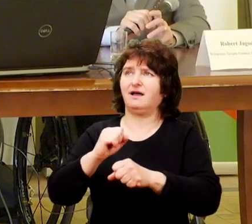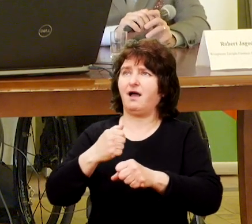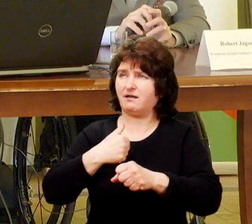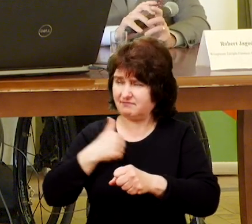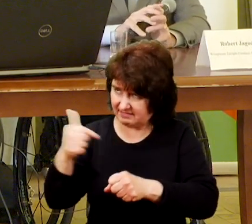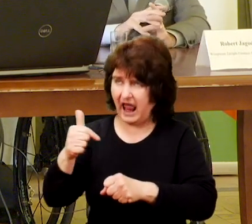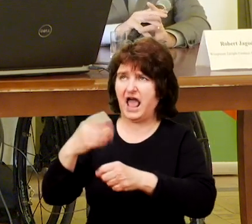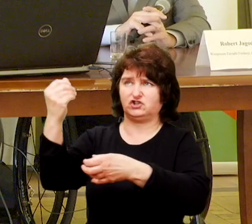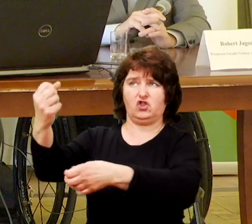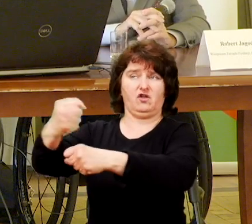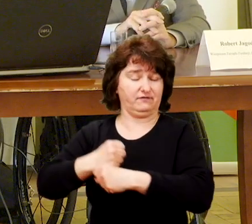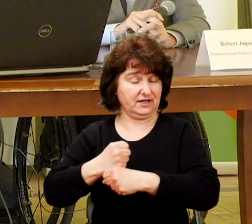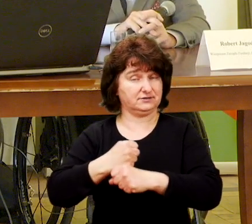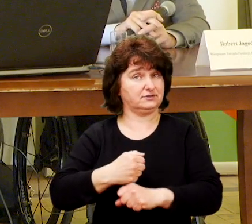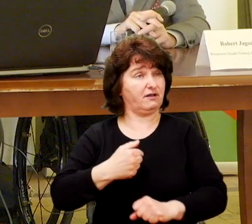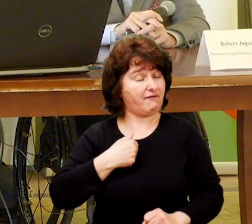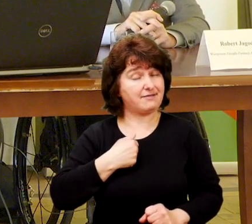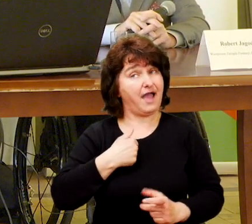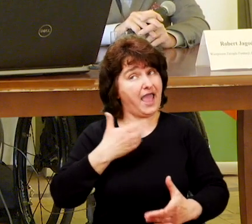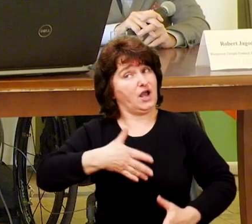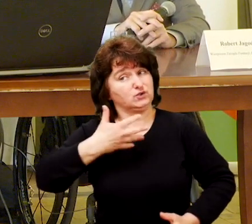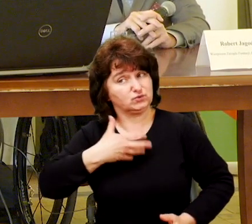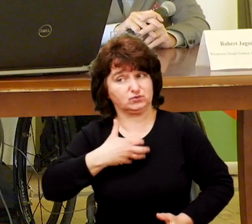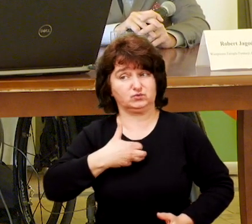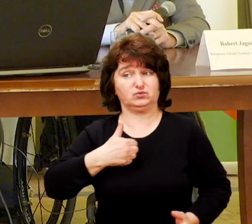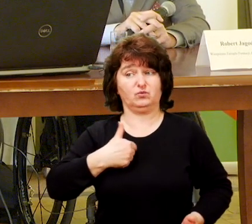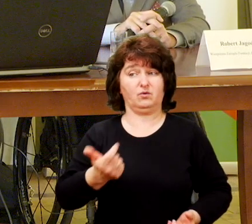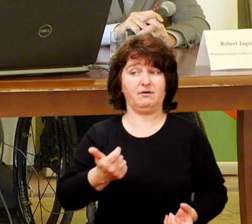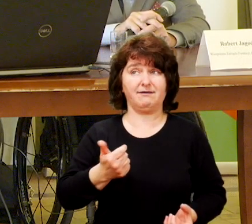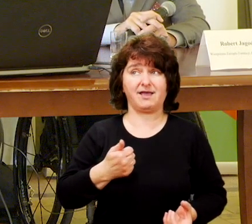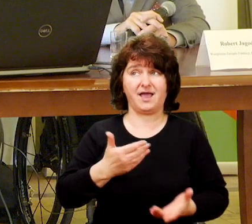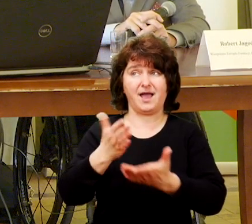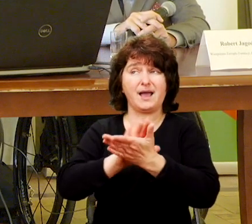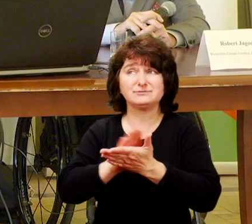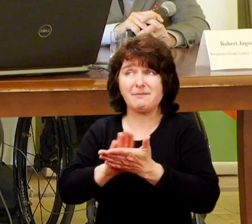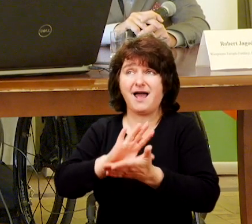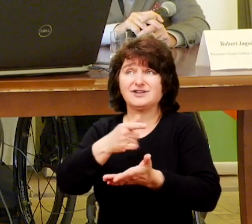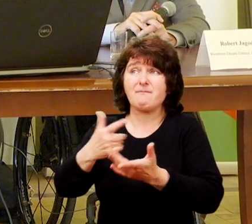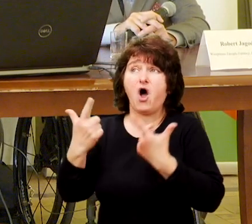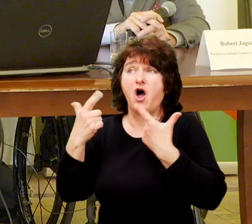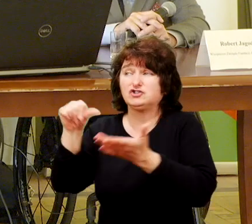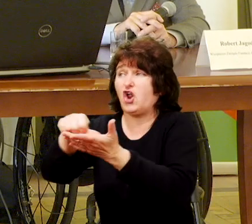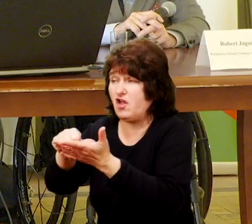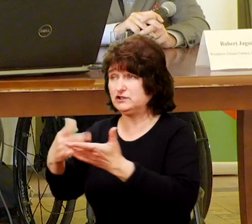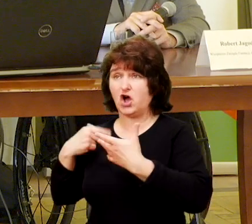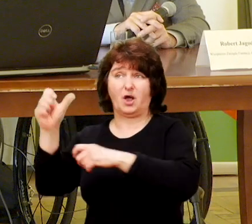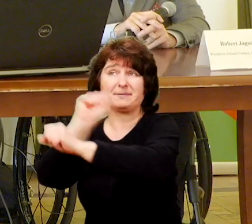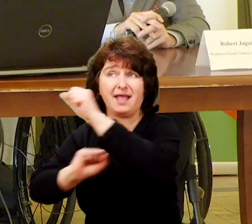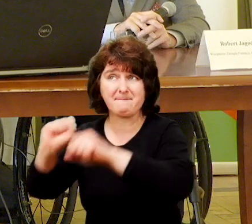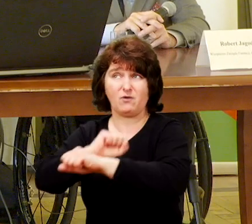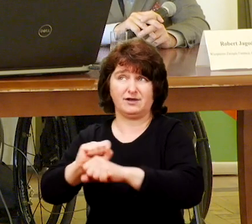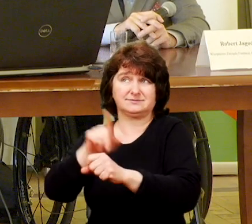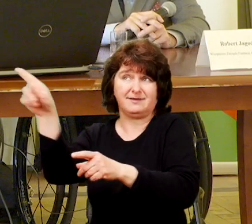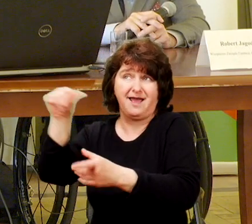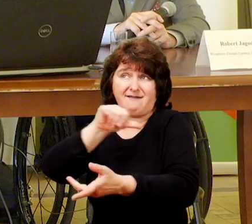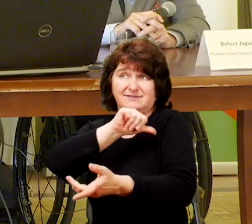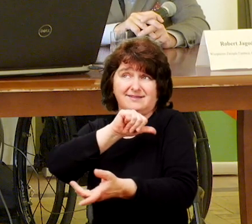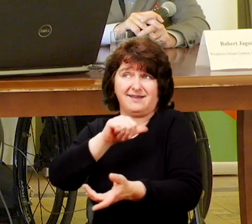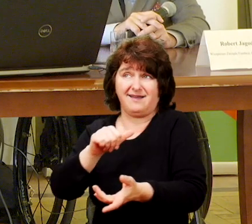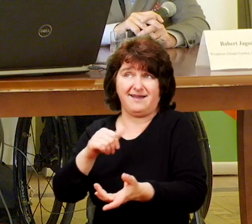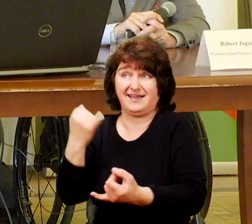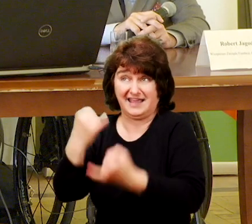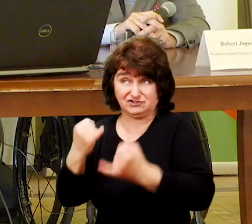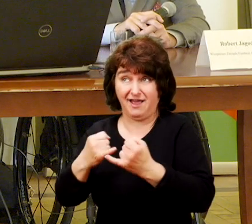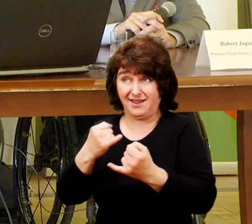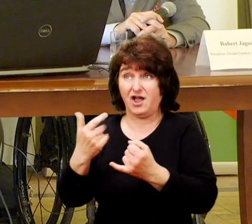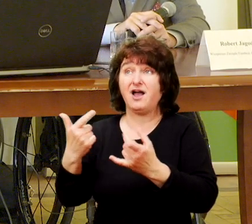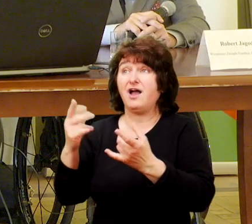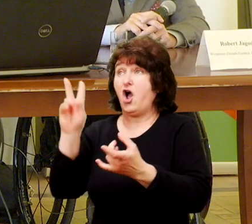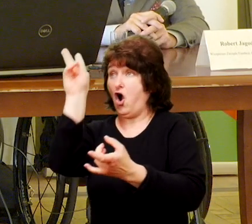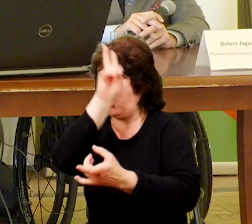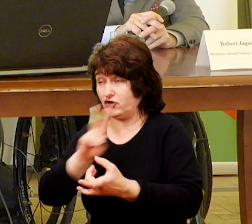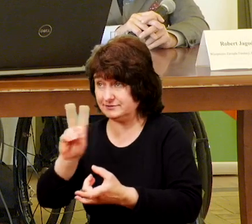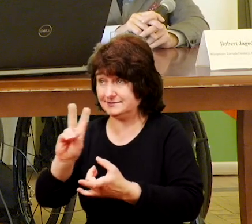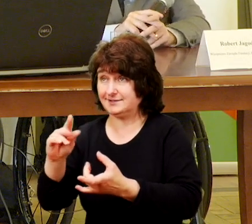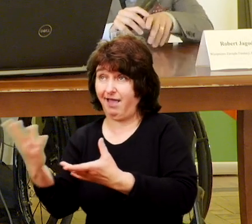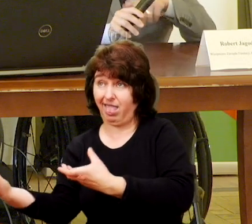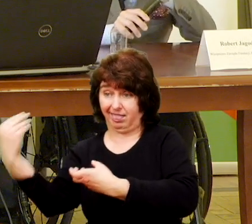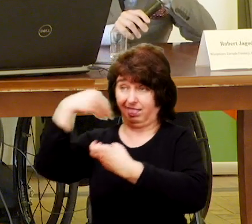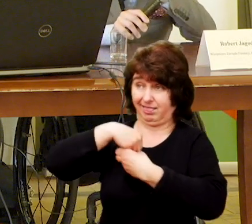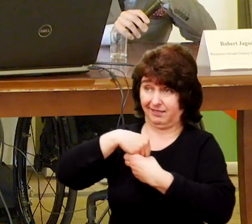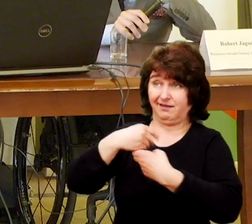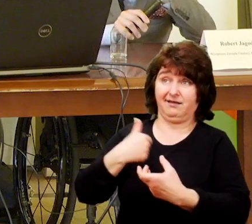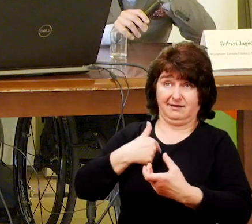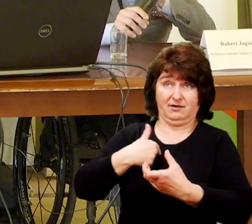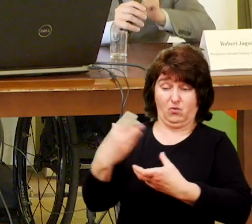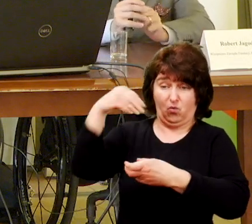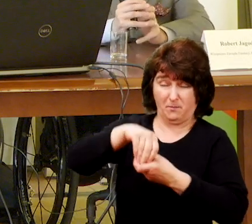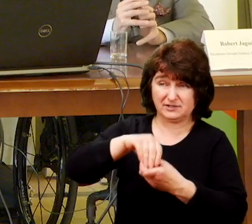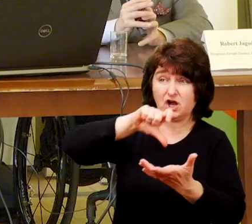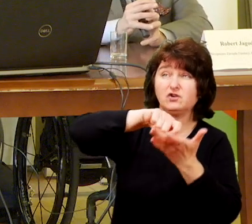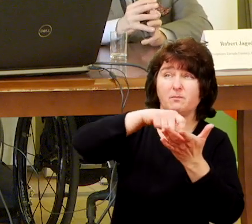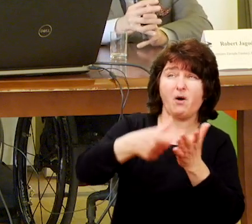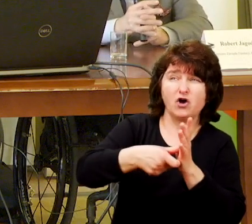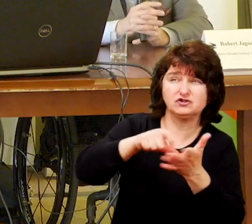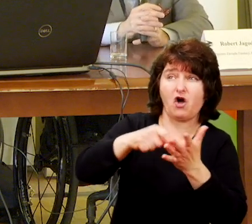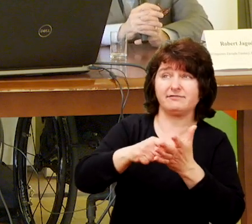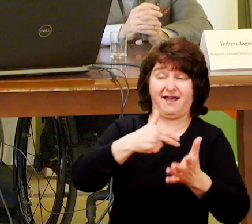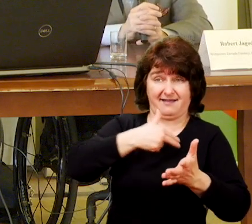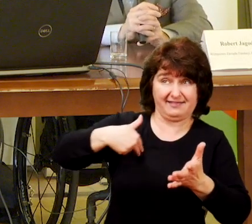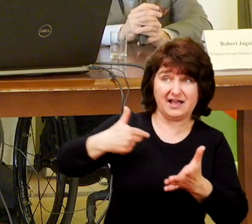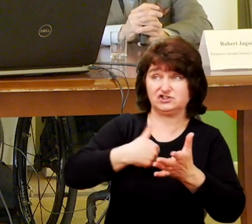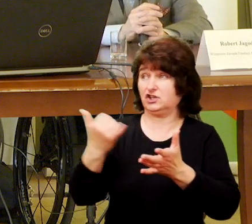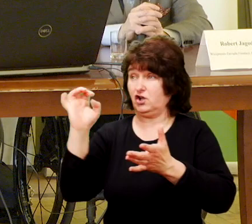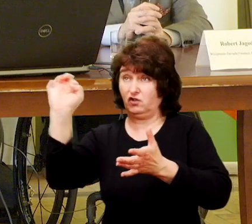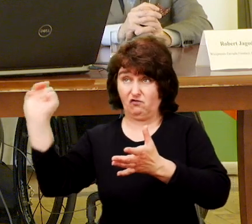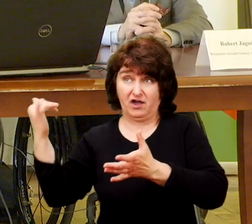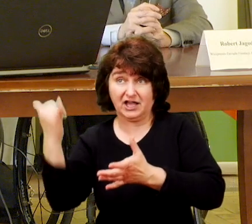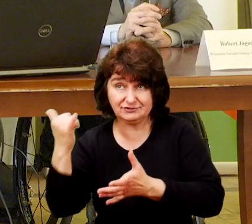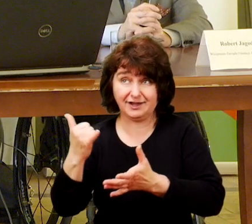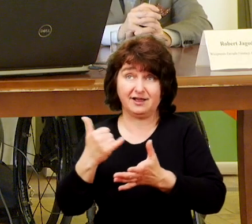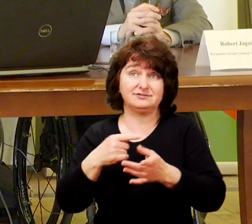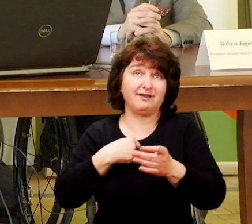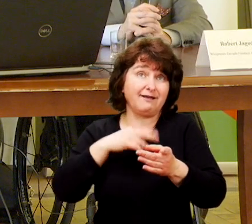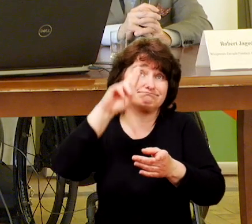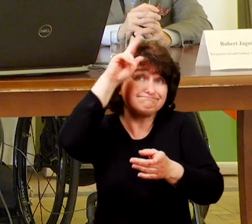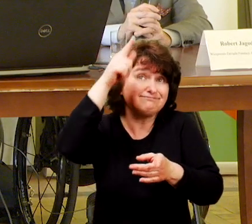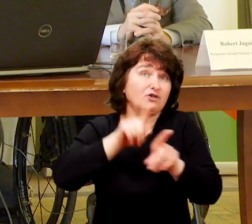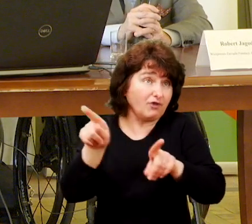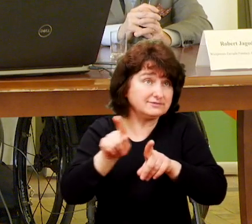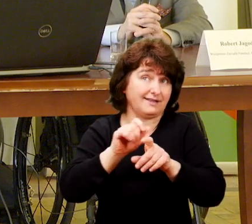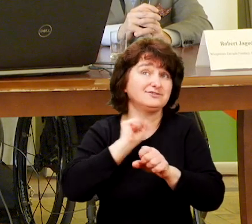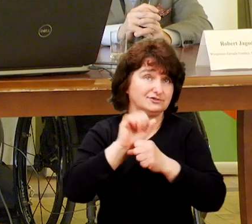Myślę, że trochę to jest tak, że to środowiska nas rekomendują. Jeżeli ktoś chce wysyłać do naszych placówek swoje dzieci, jeżeli chcę tam sam korzystać z tej pomocy, to znaczy, że dostaję tam dobrą ofertę.